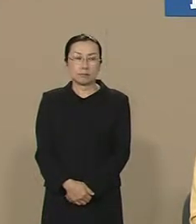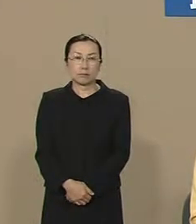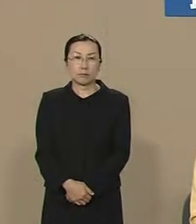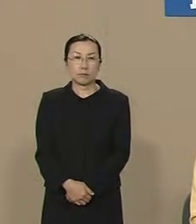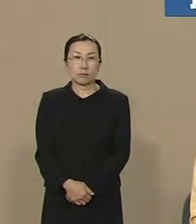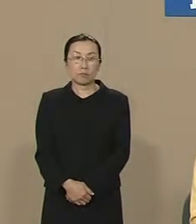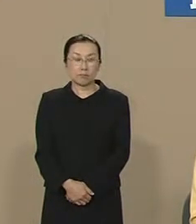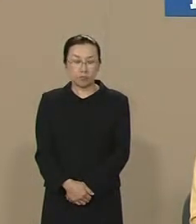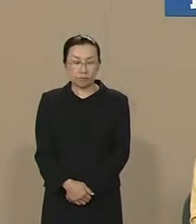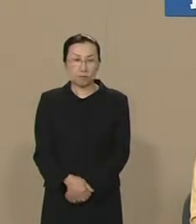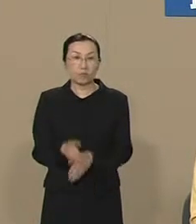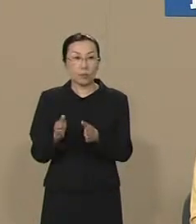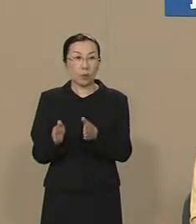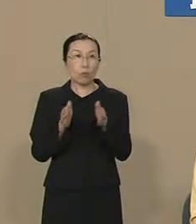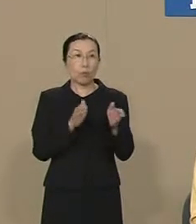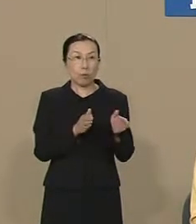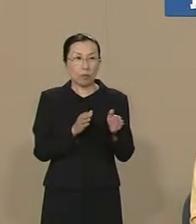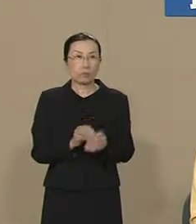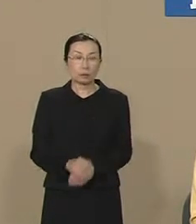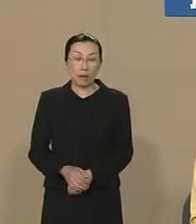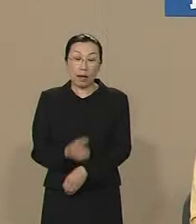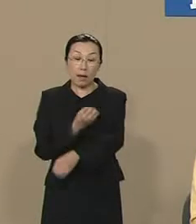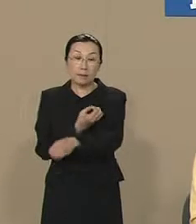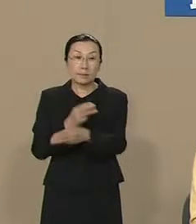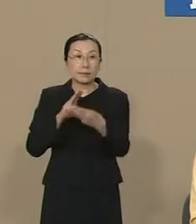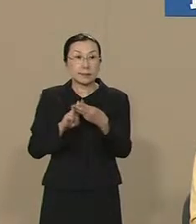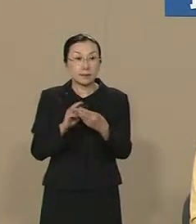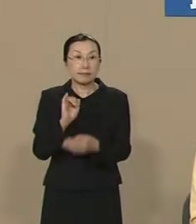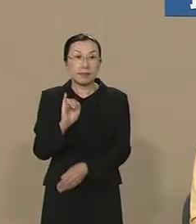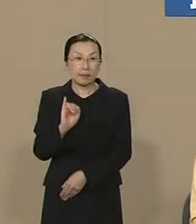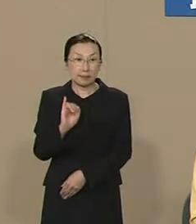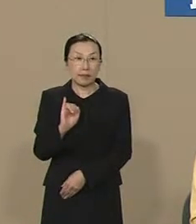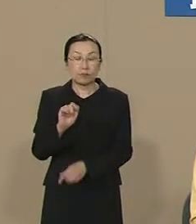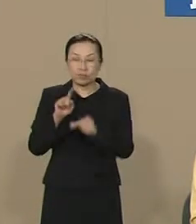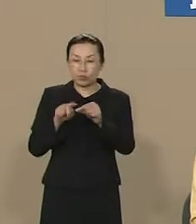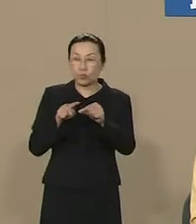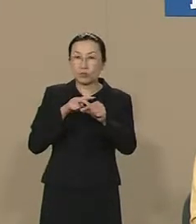ところで､菊田さんが中心になって まとめられた､